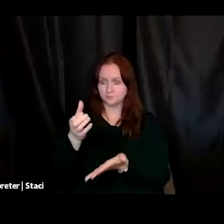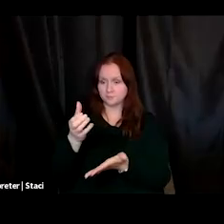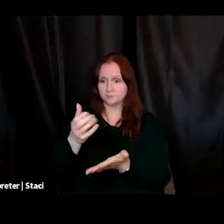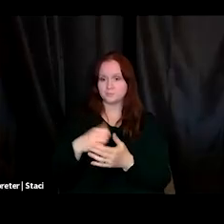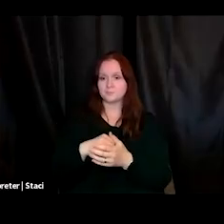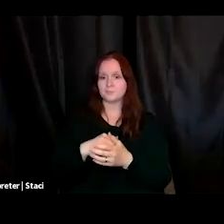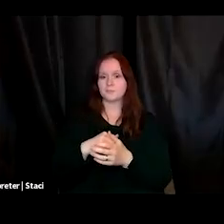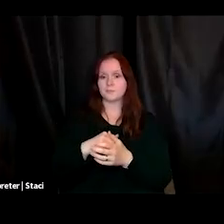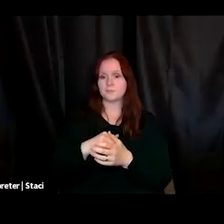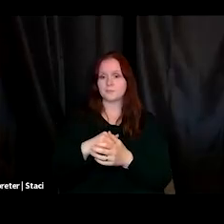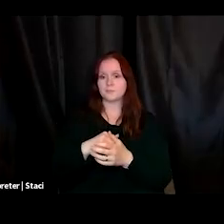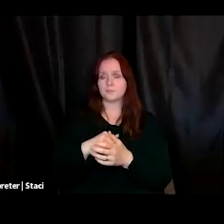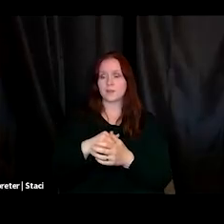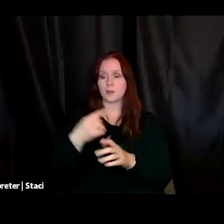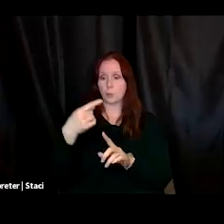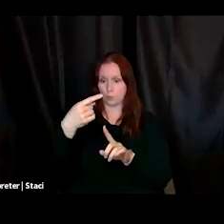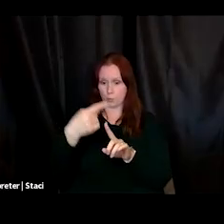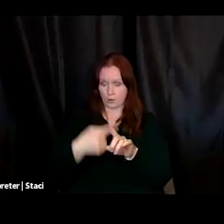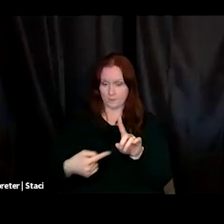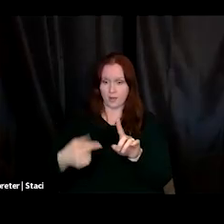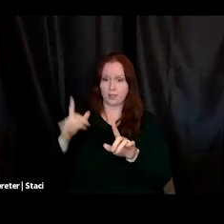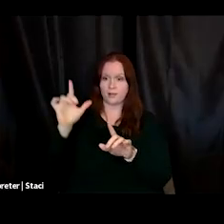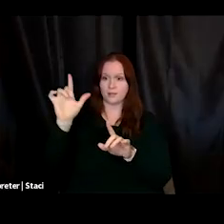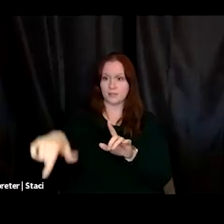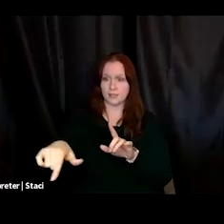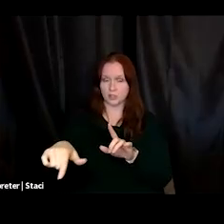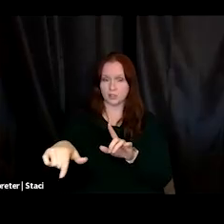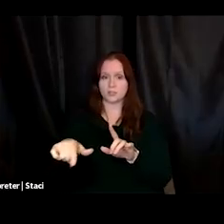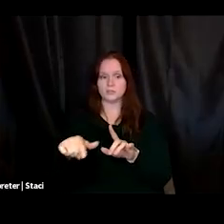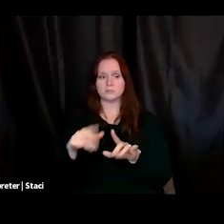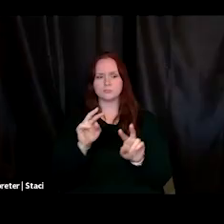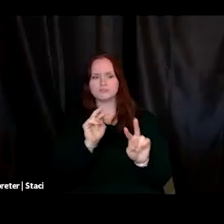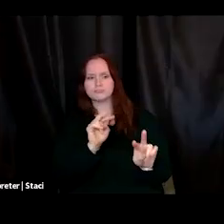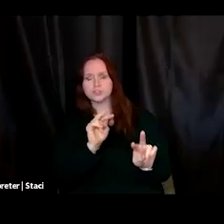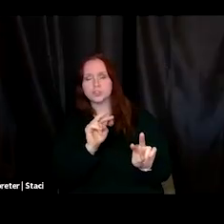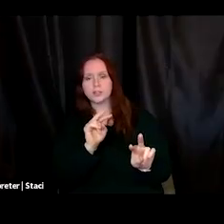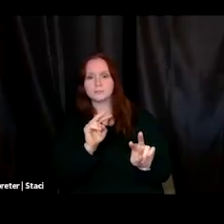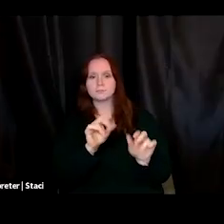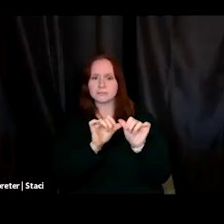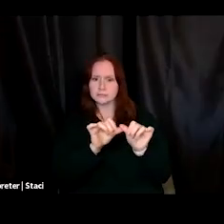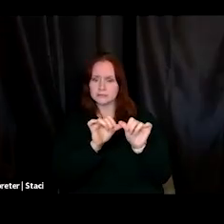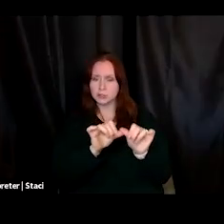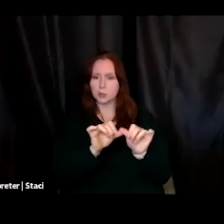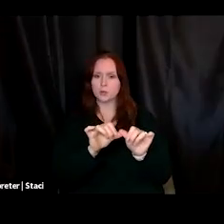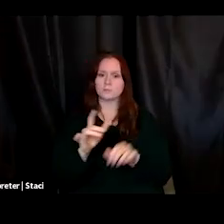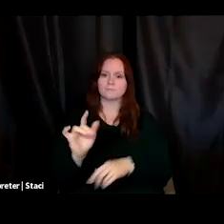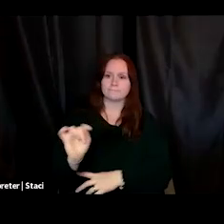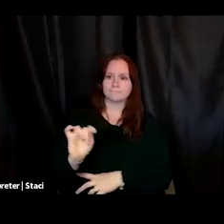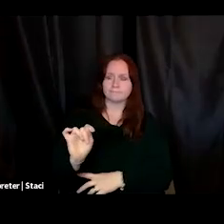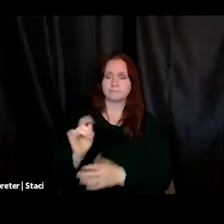de Shelter of Flint aquí en Flint, Michigan. He sido trabajadora social de SOAR